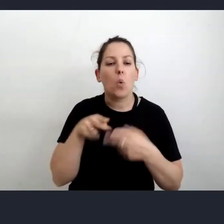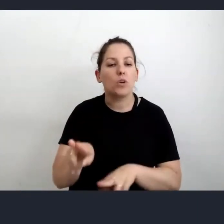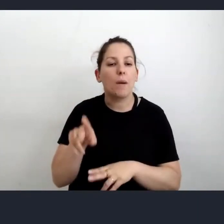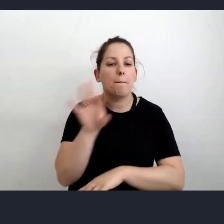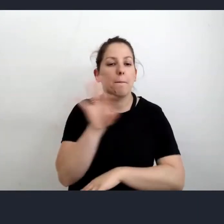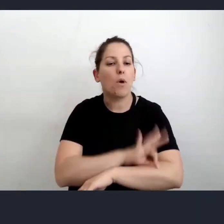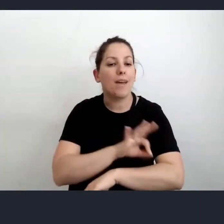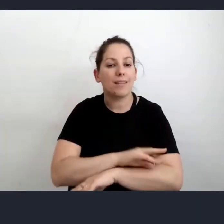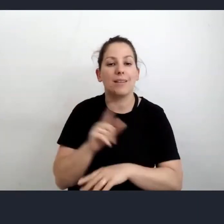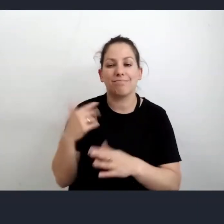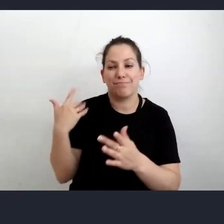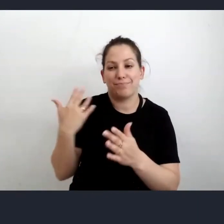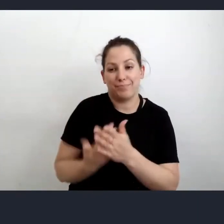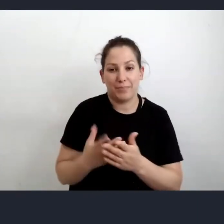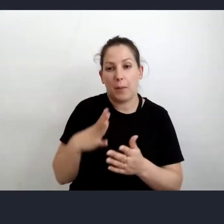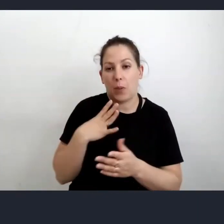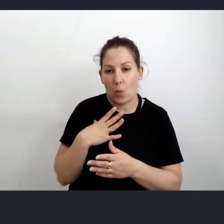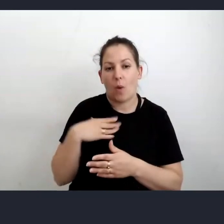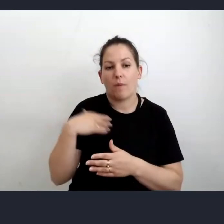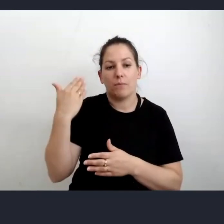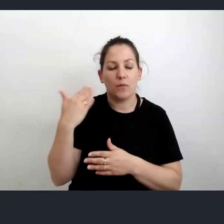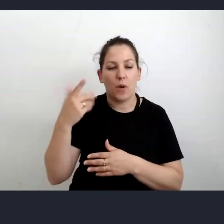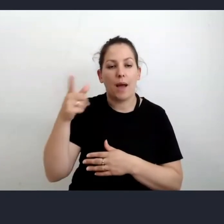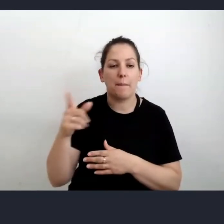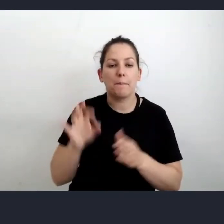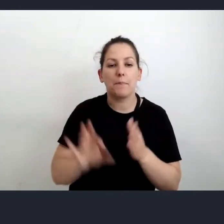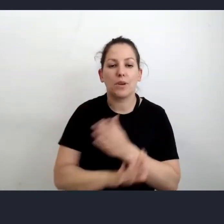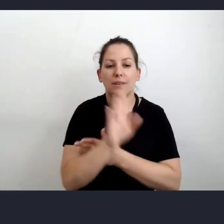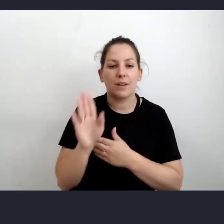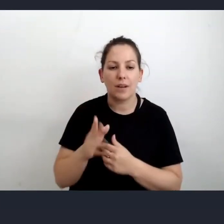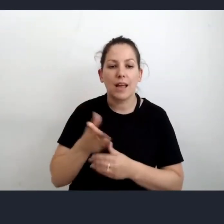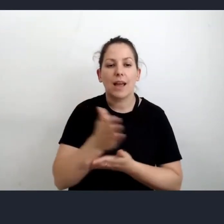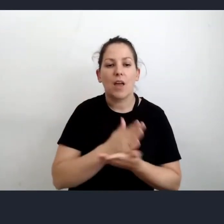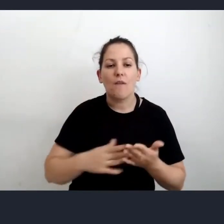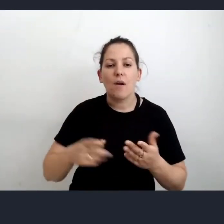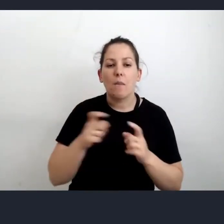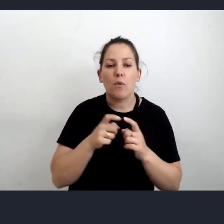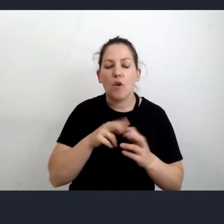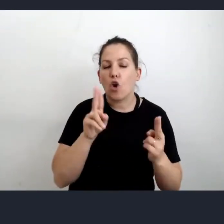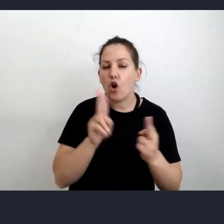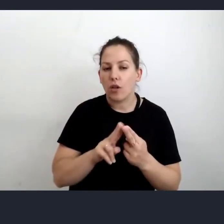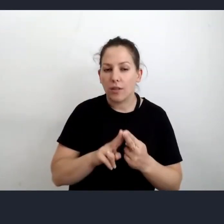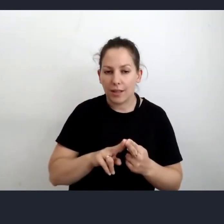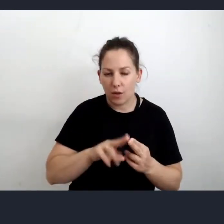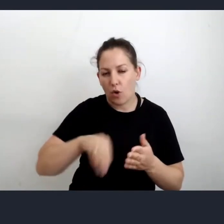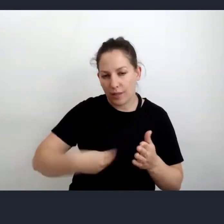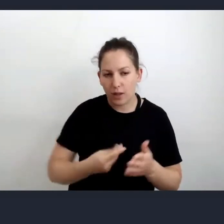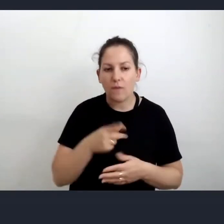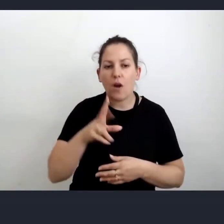o których na końcu mówiła przedstawicielka Krajowego Punktu Kontaktowego Horyzontu Europa.